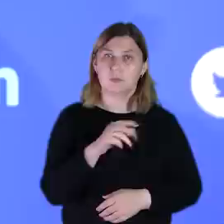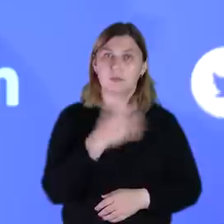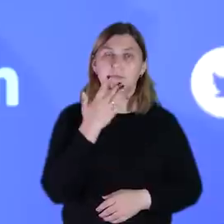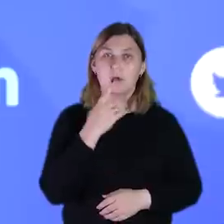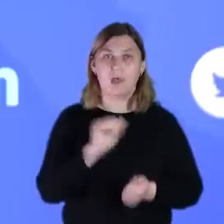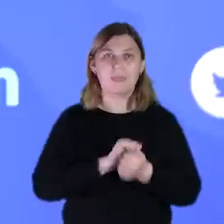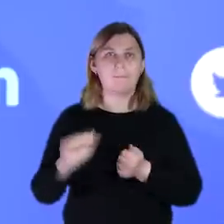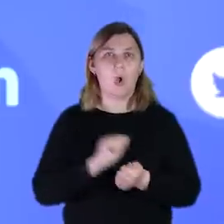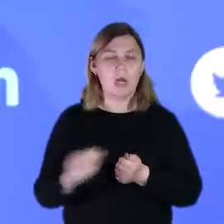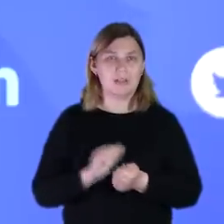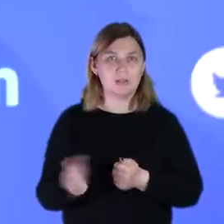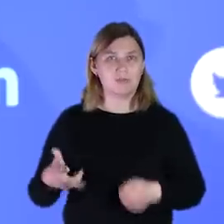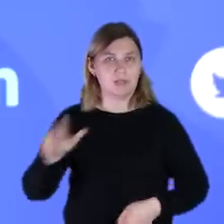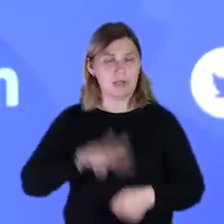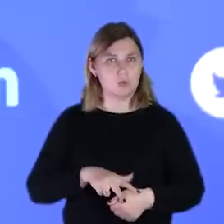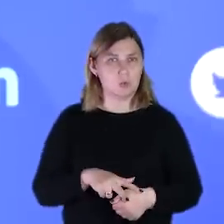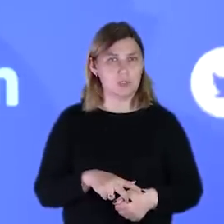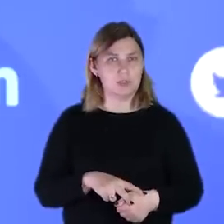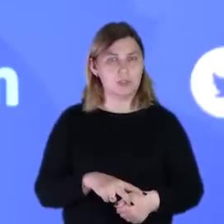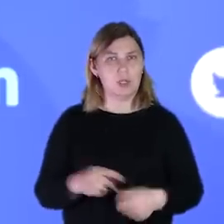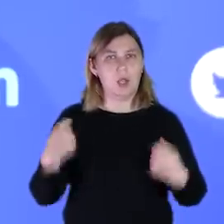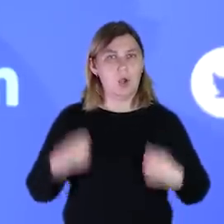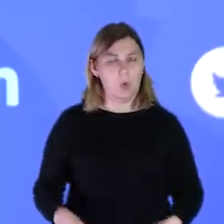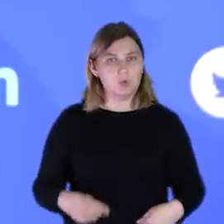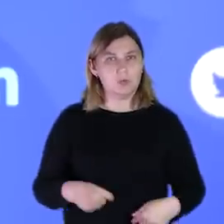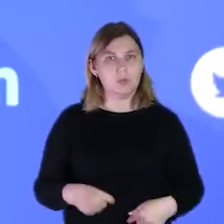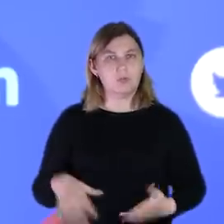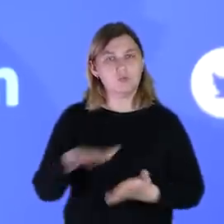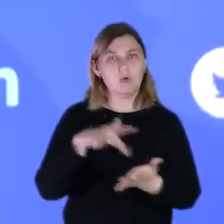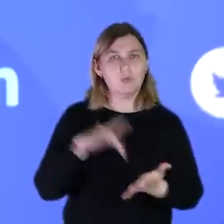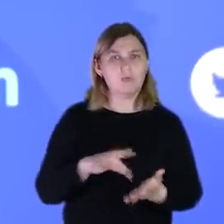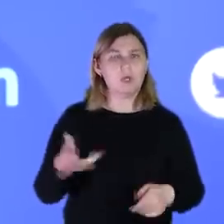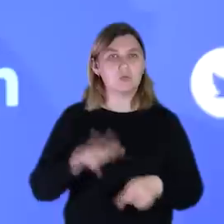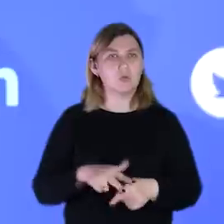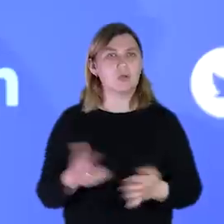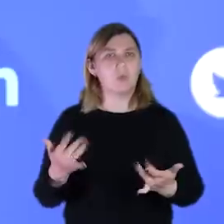o tej demoralizacji niektórych osób, czy środowisk, które były podatne na